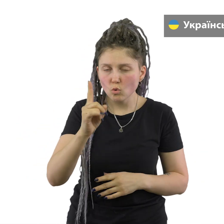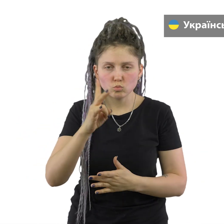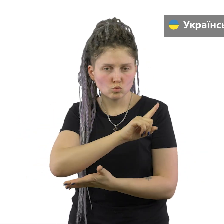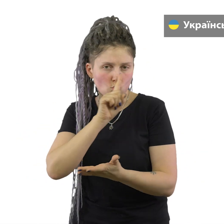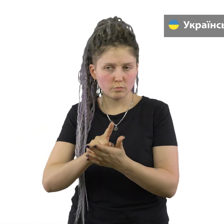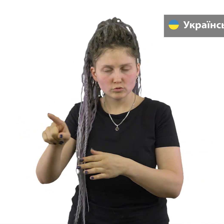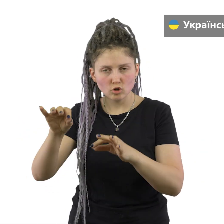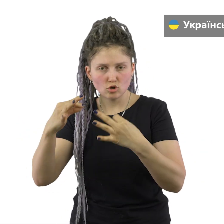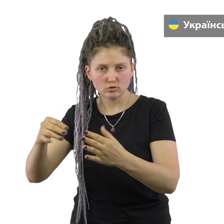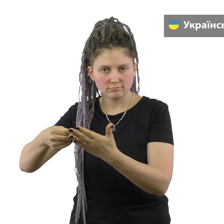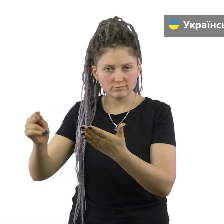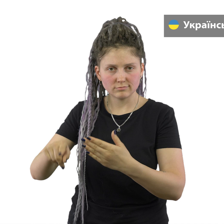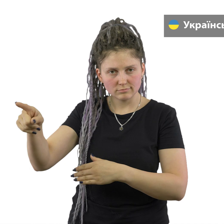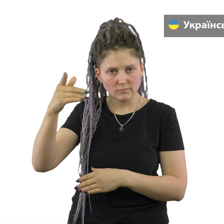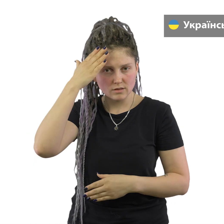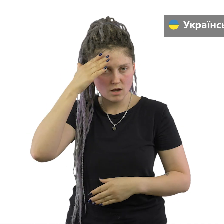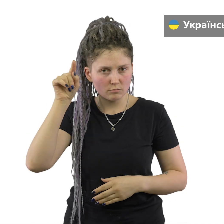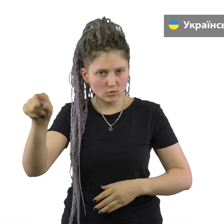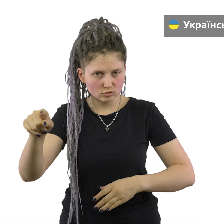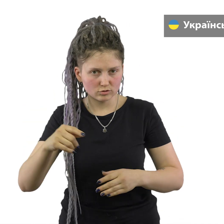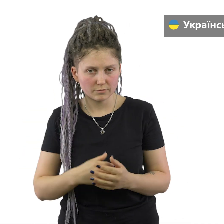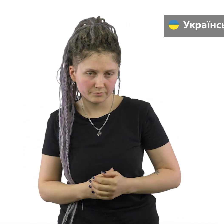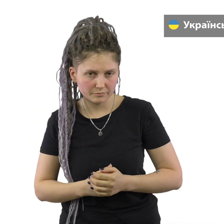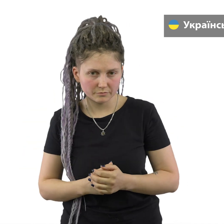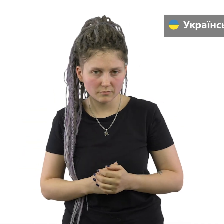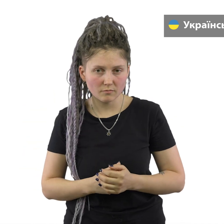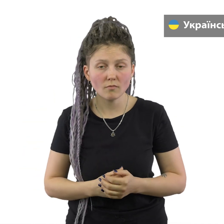але рішення буде прийнято при перетині кордону Національною податковою адміністрацією.